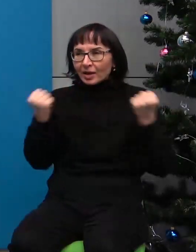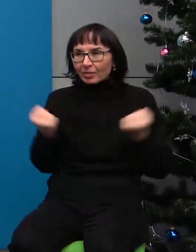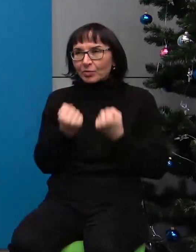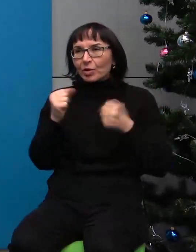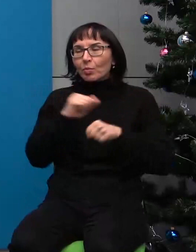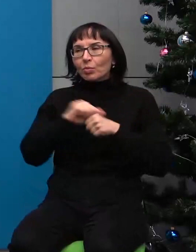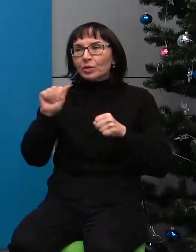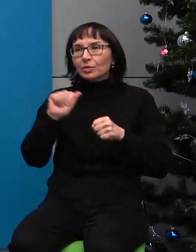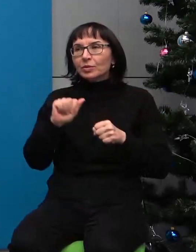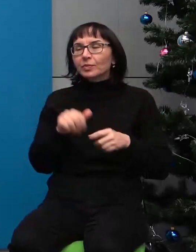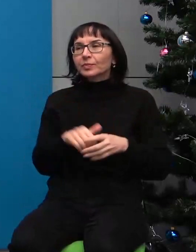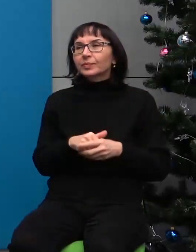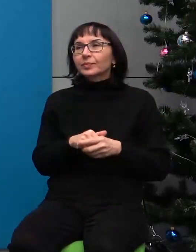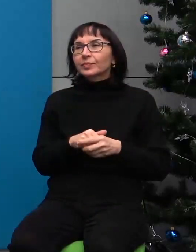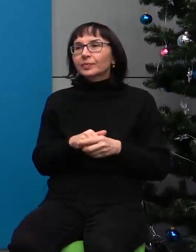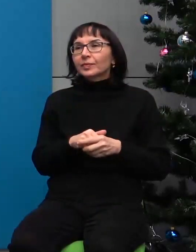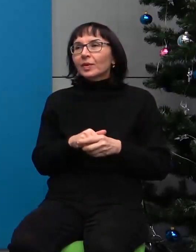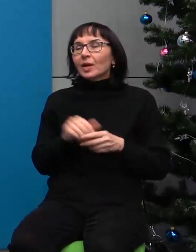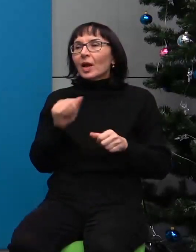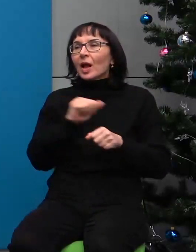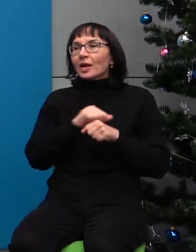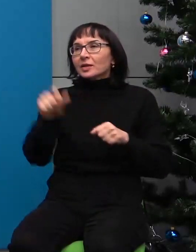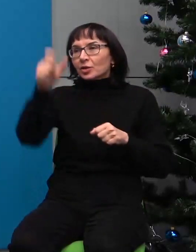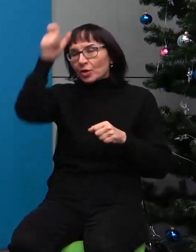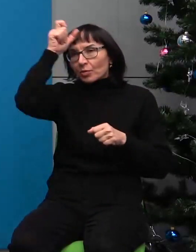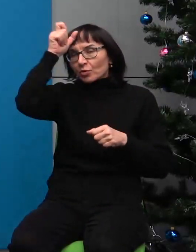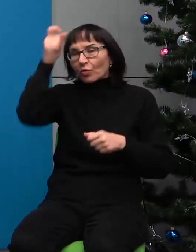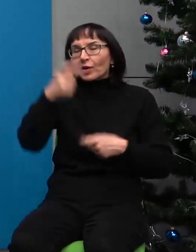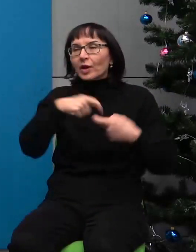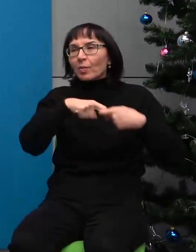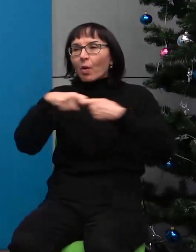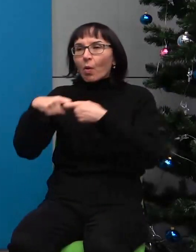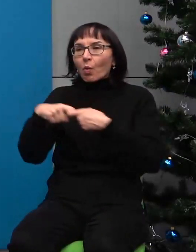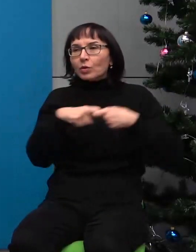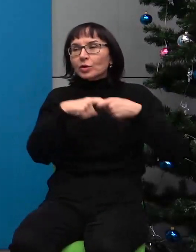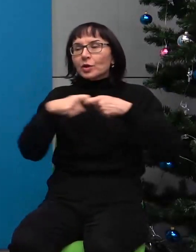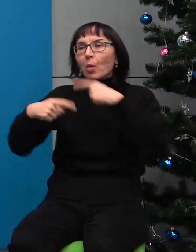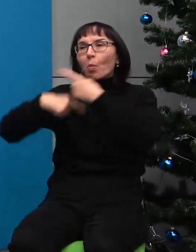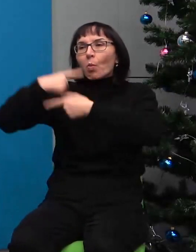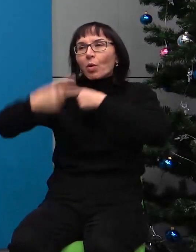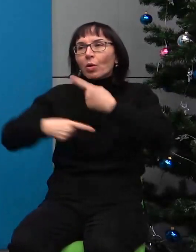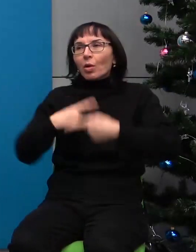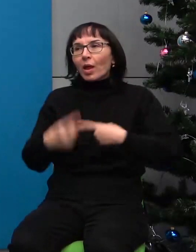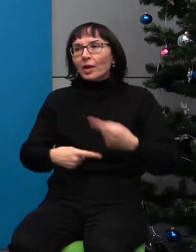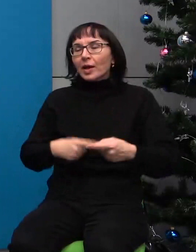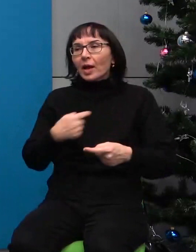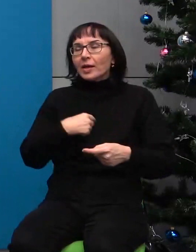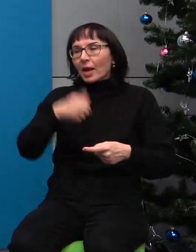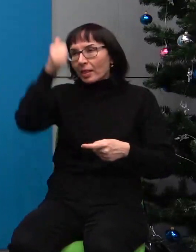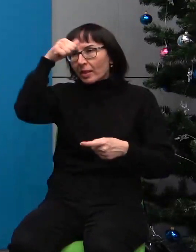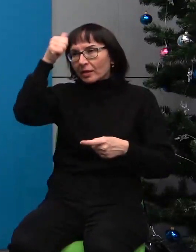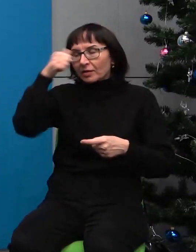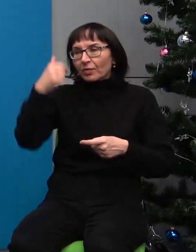Jesteś wątpliwie człowiekiem łączącym pokolenie, ja to tak sobie nazywam, bo przed chwilą to udowodniłeś,